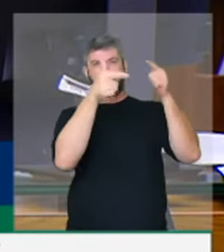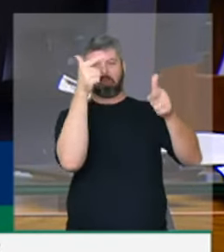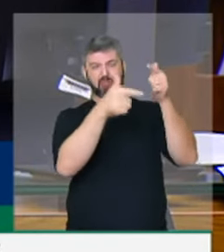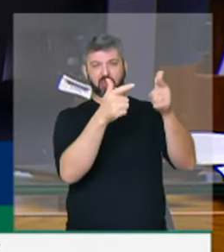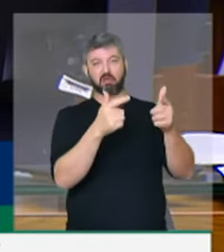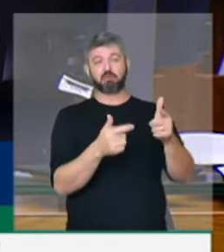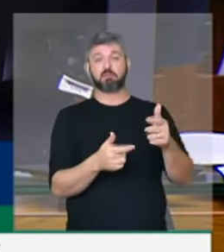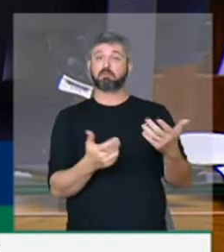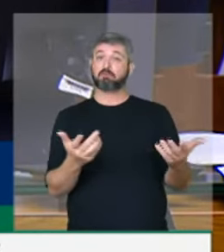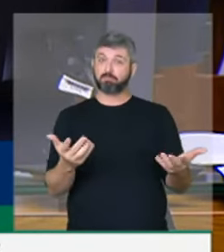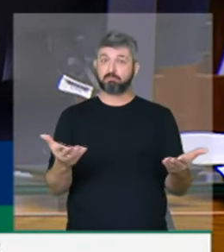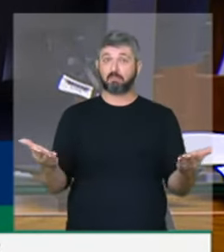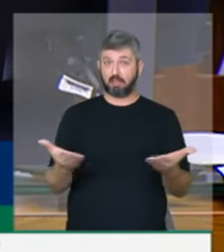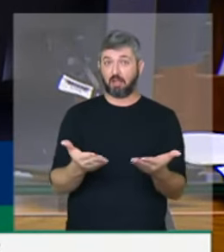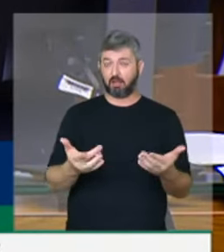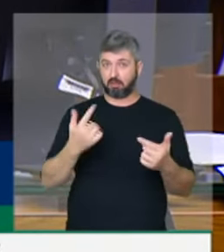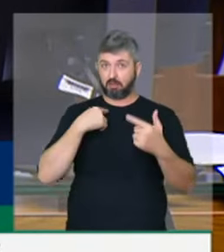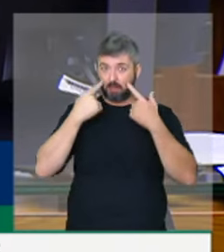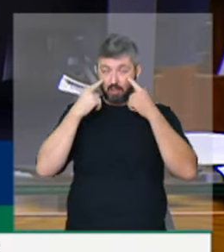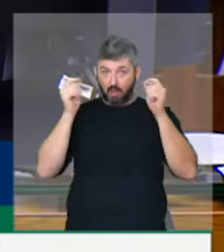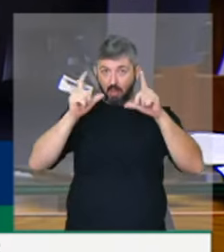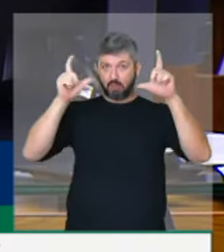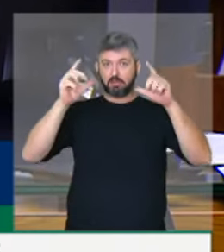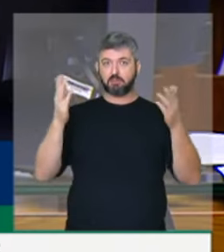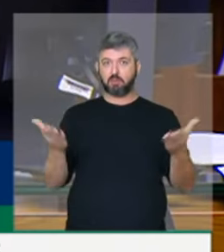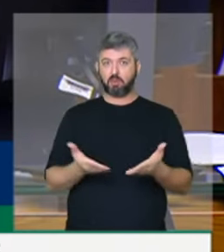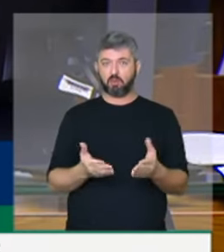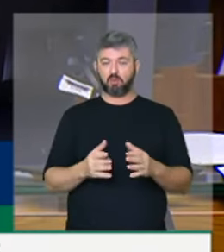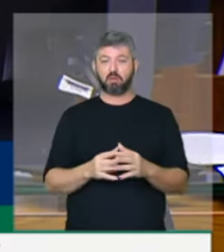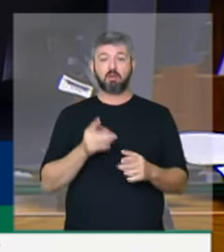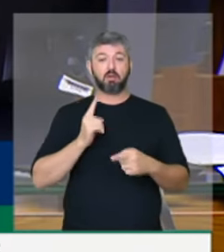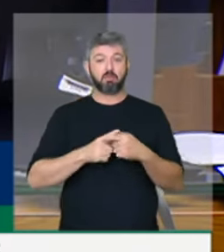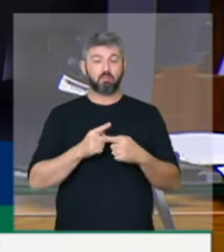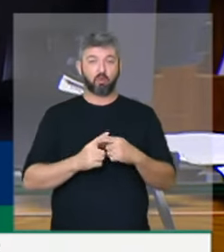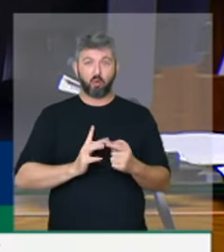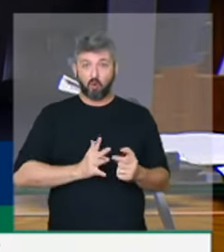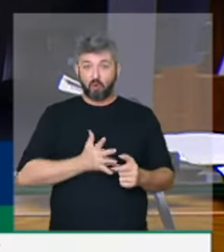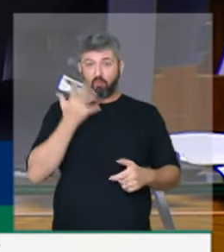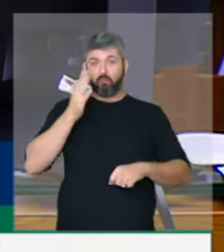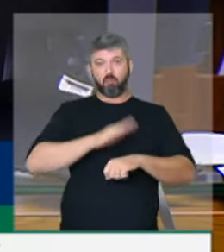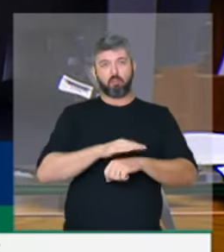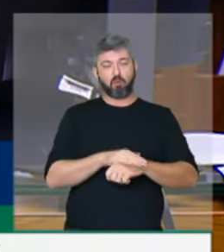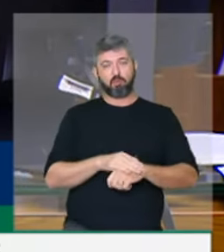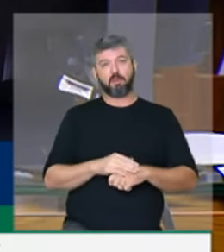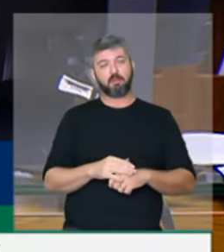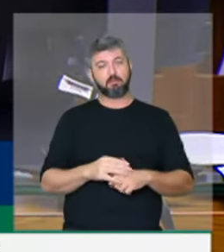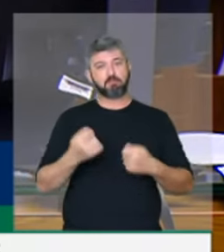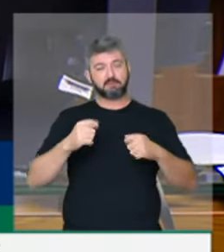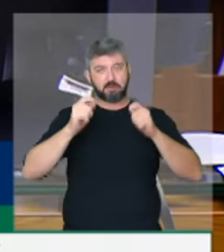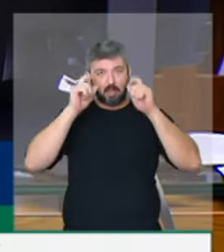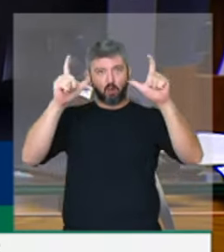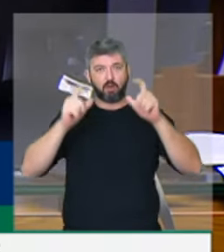ALERTAS DO QUE NUNCA POIS É DRAMATICIDADE DO MOMENTO EXIGE. A RAZÃO NÃO ESTÁ DE UM LADO SÓ. COM CERTEZA... OS ERROS NÃO ESTÃO DE UM LADO